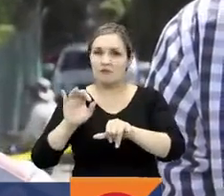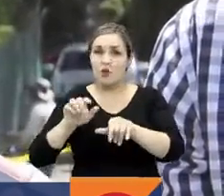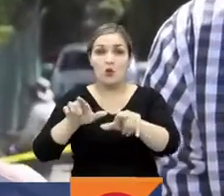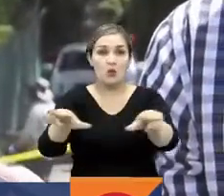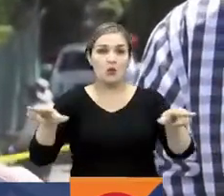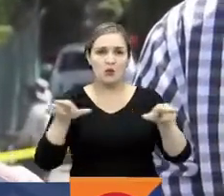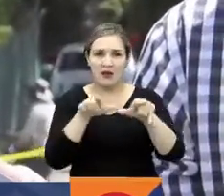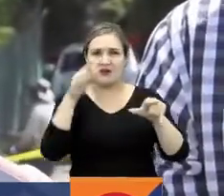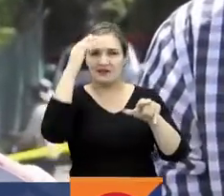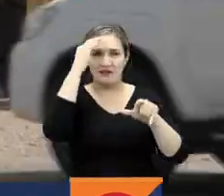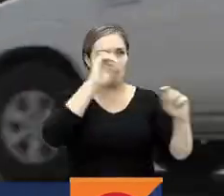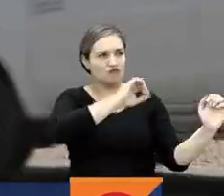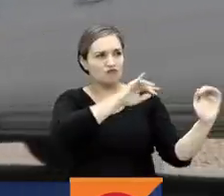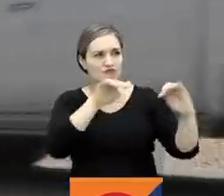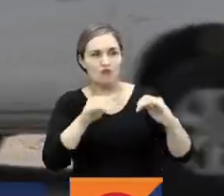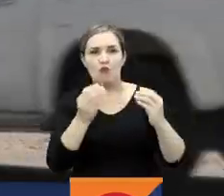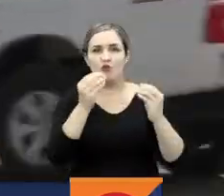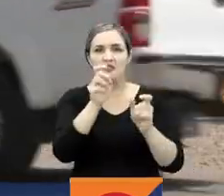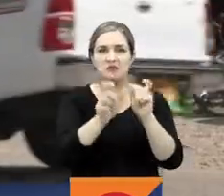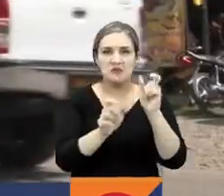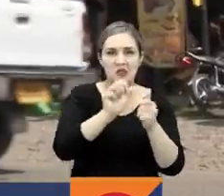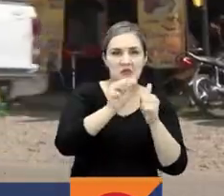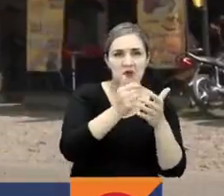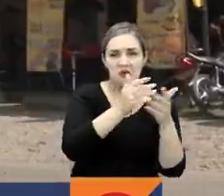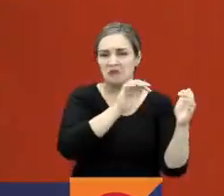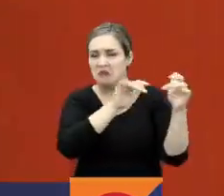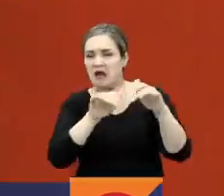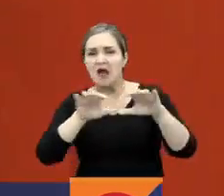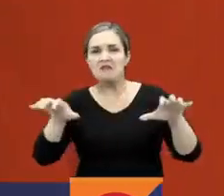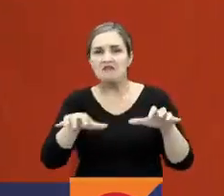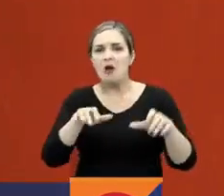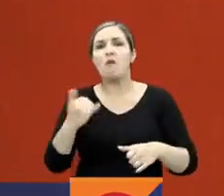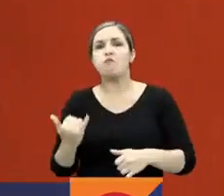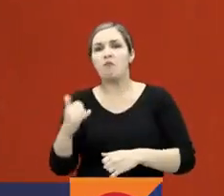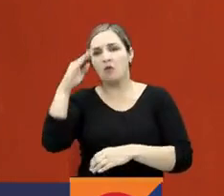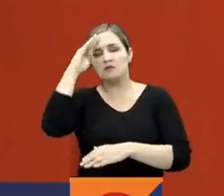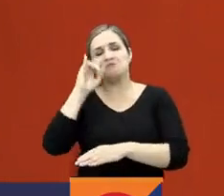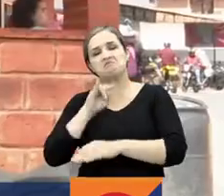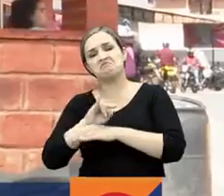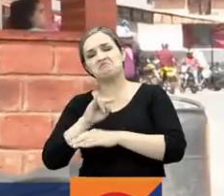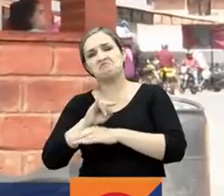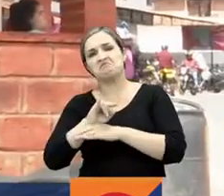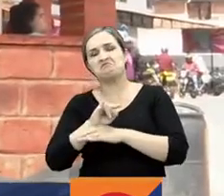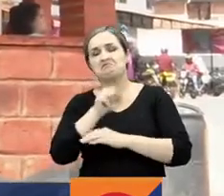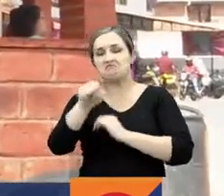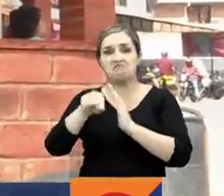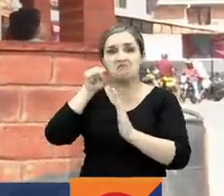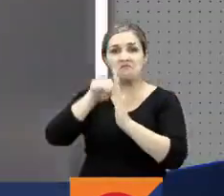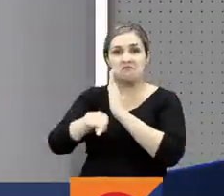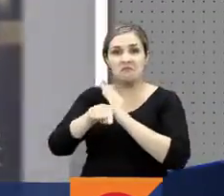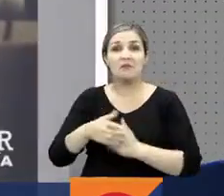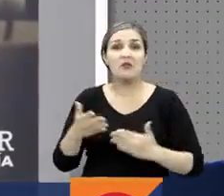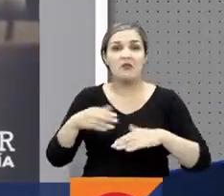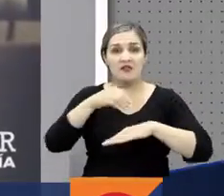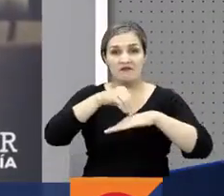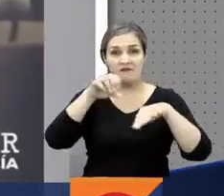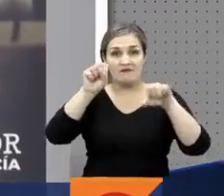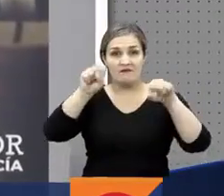CON SERVICIO NNNNNNNN SITIO DONDE LLEGAN BASTANTES